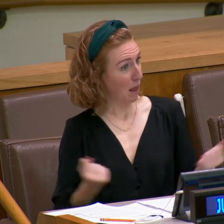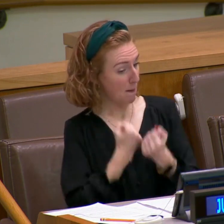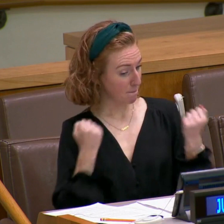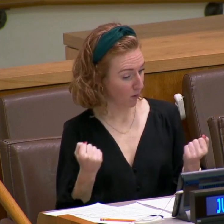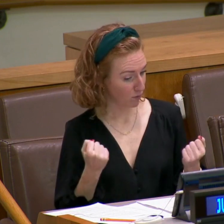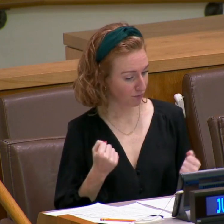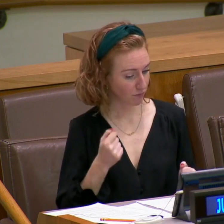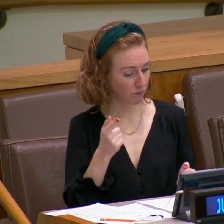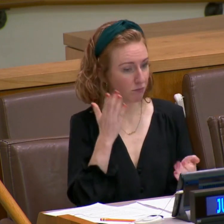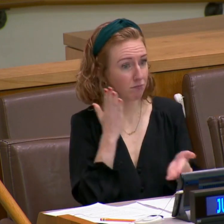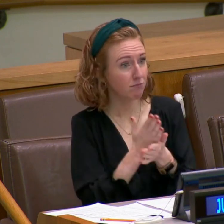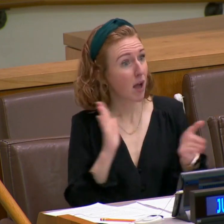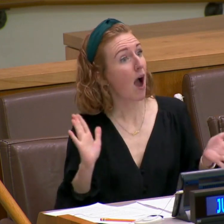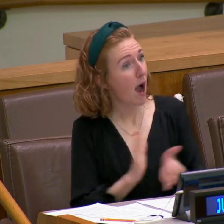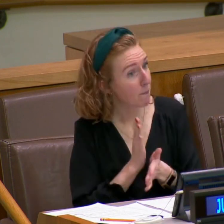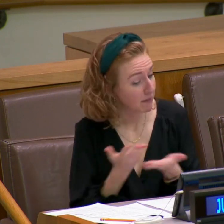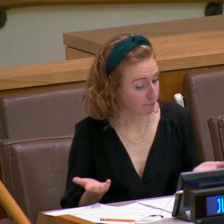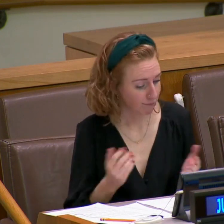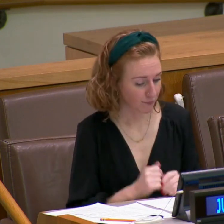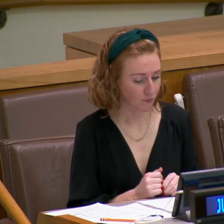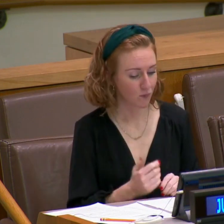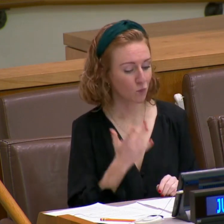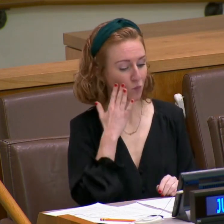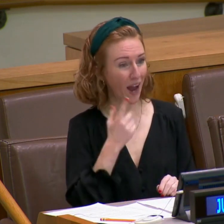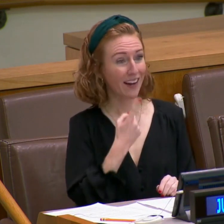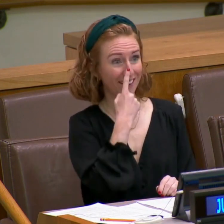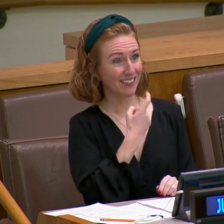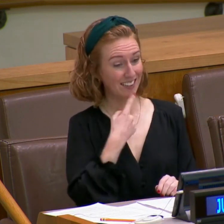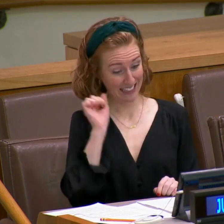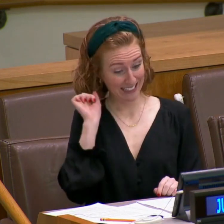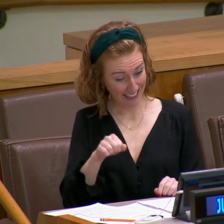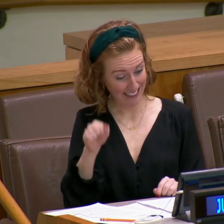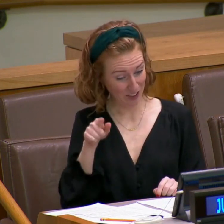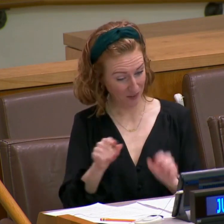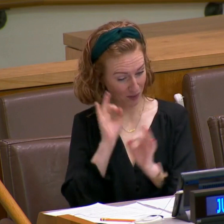¿se sienten empoderadas? y ¿están contentas?. Una vez que podamos contestar sí a estas